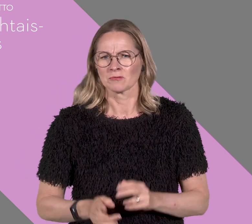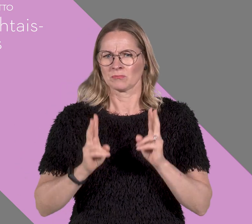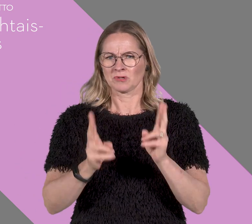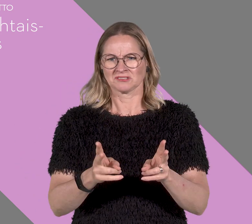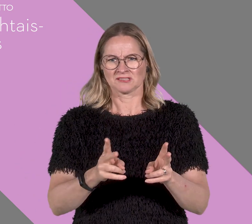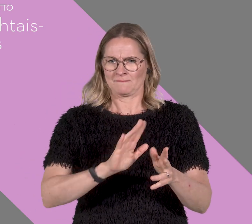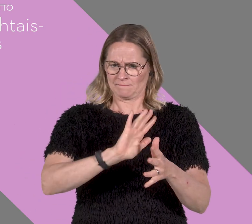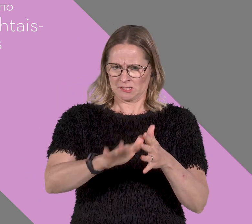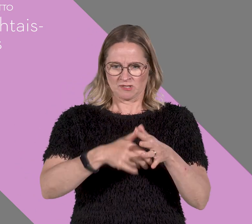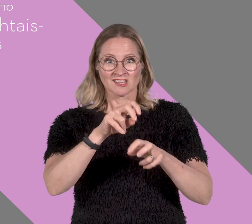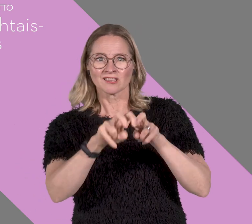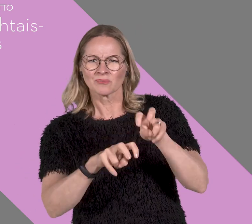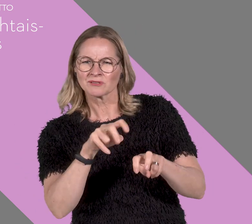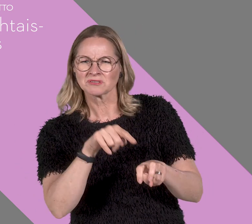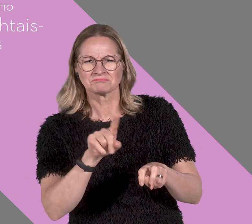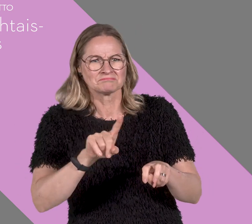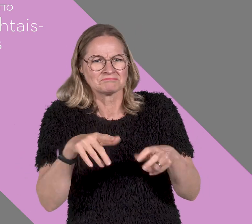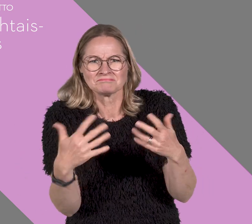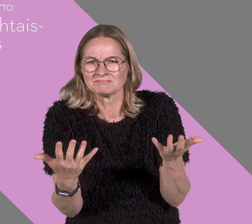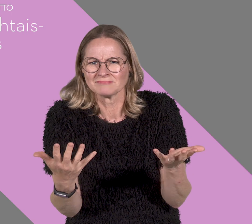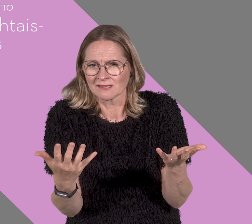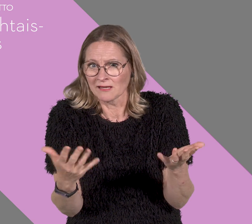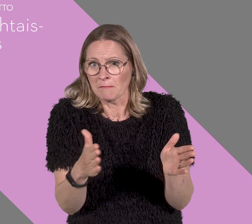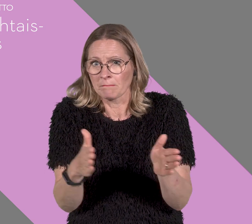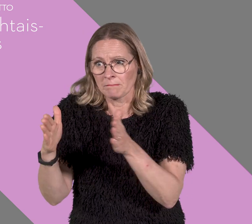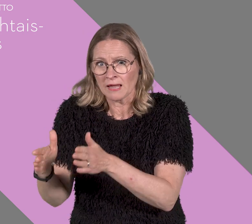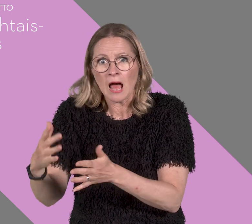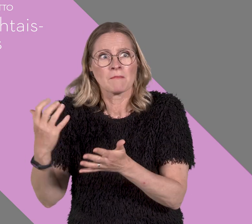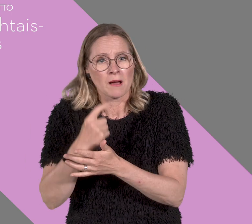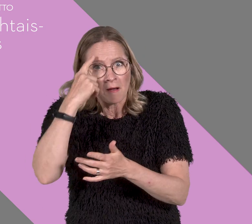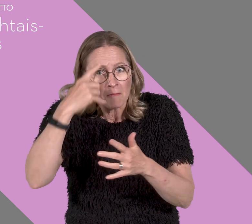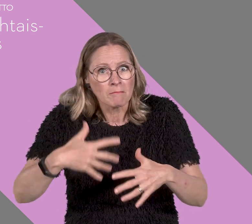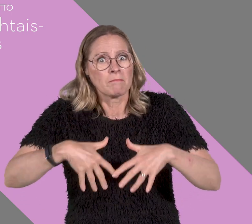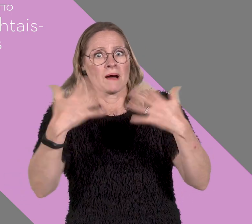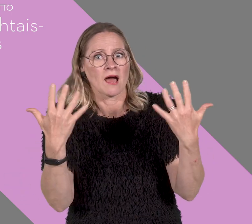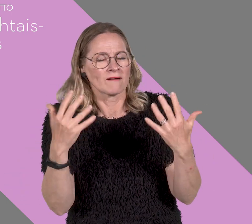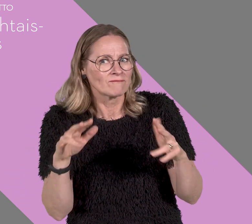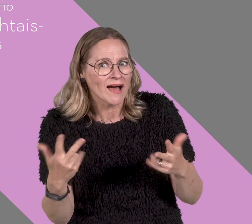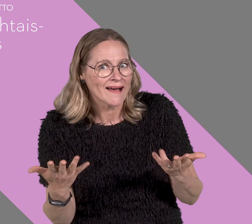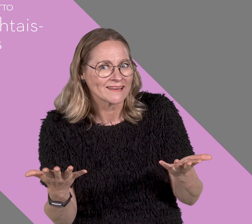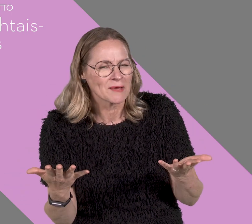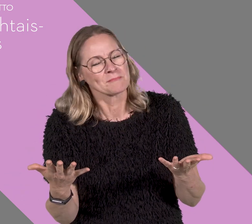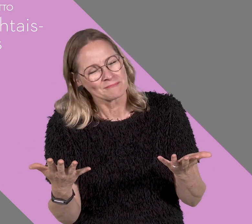Pääseekö Pekka koskaan kärryille siitä, mistä viittomakielen tutkimuksessa on kyse?